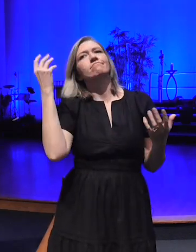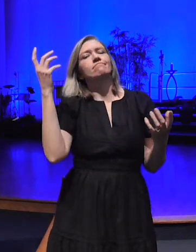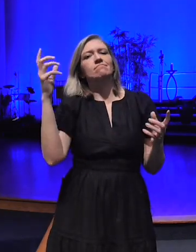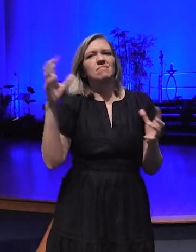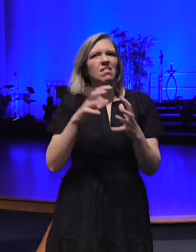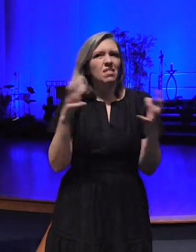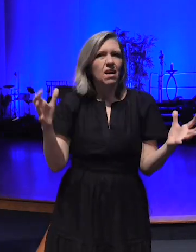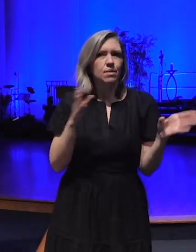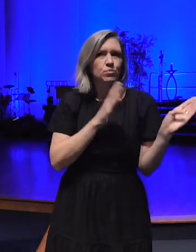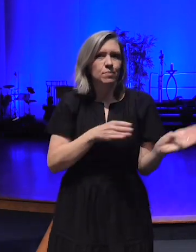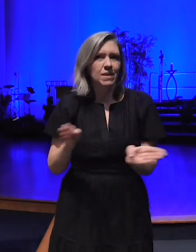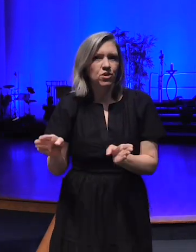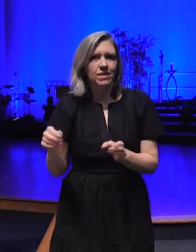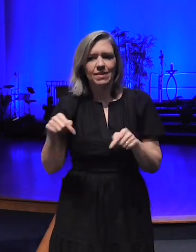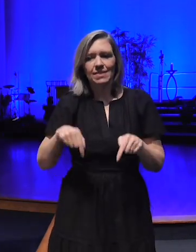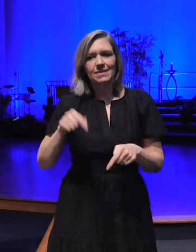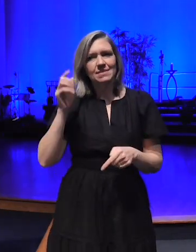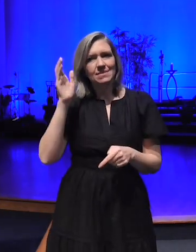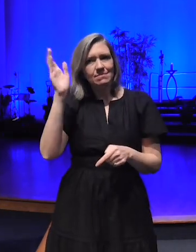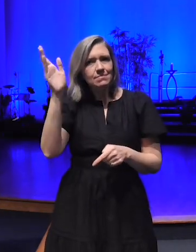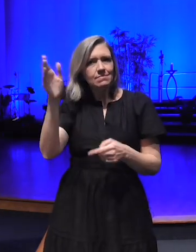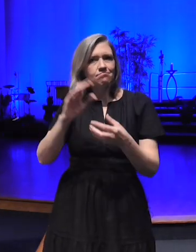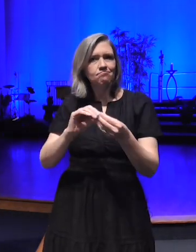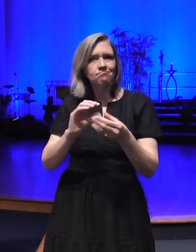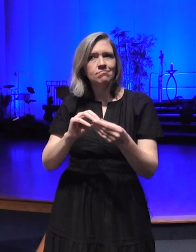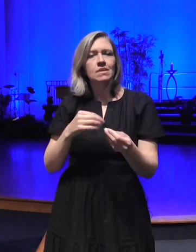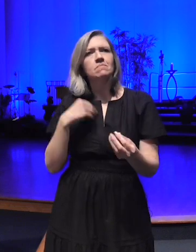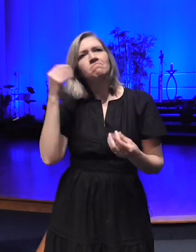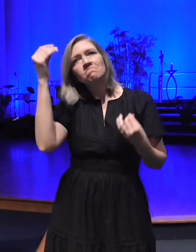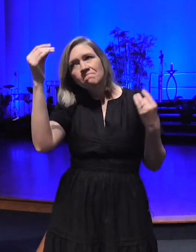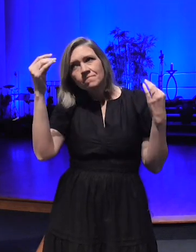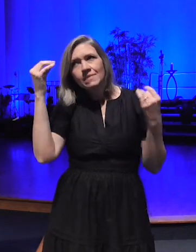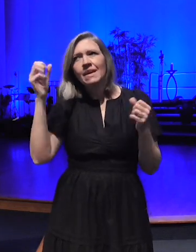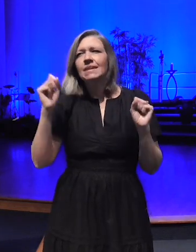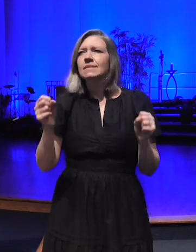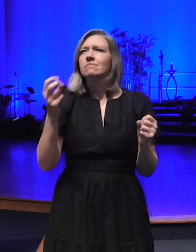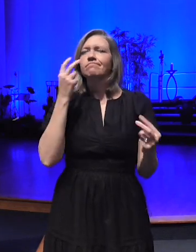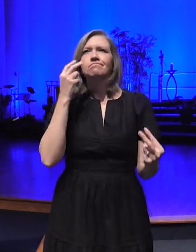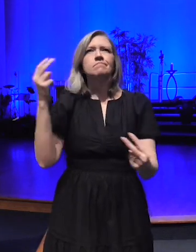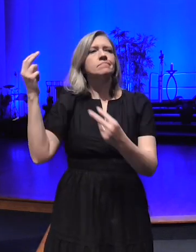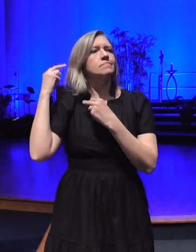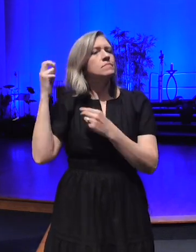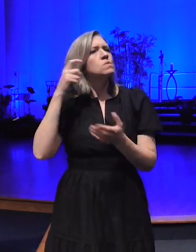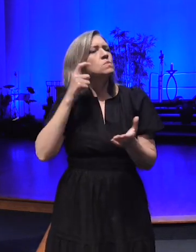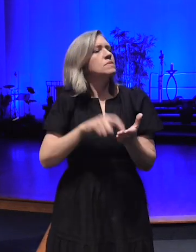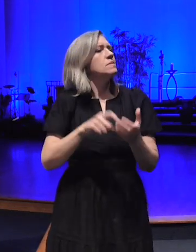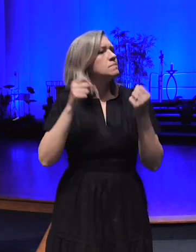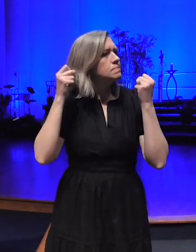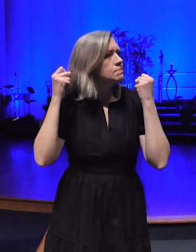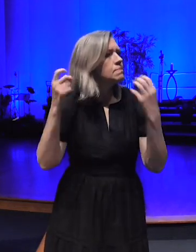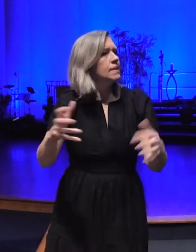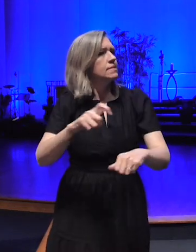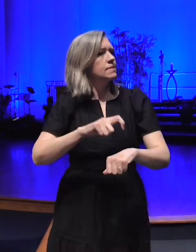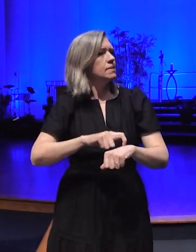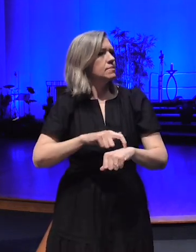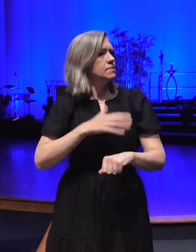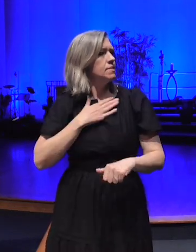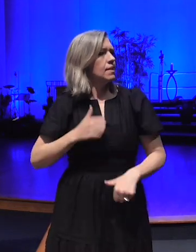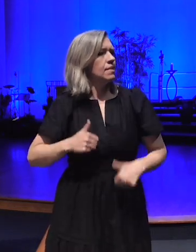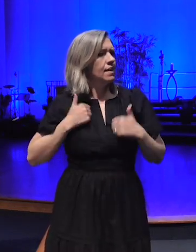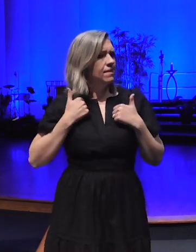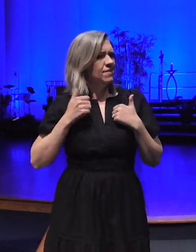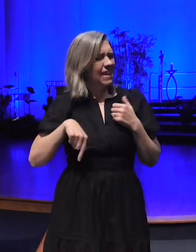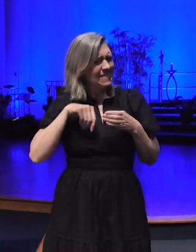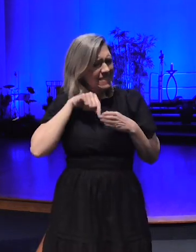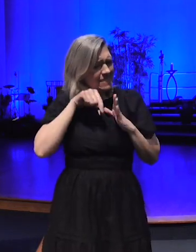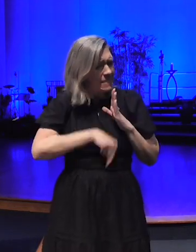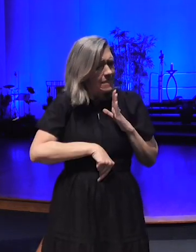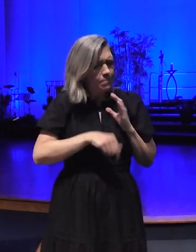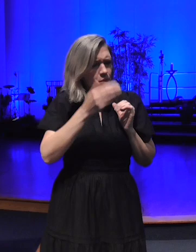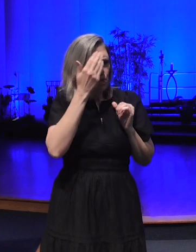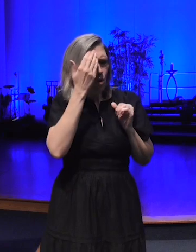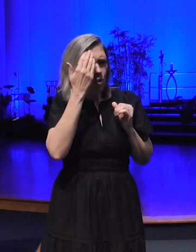que necesitaba tomar una determinada elección o hacer una determinada cosa y esto es lo que sé y apuesto a